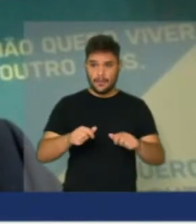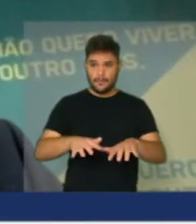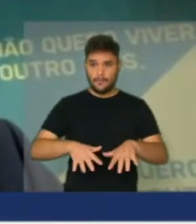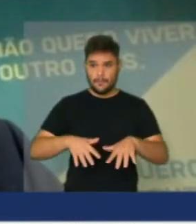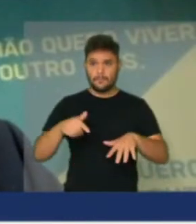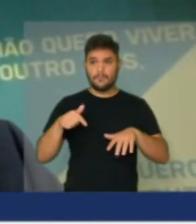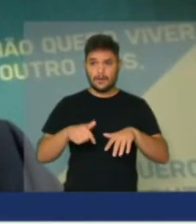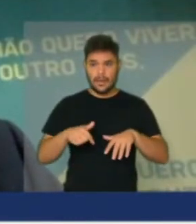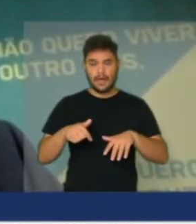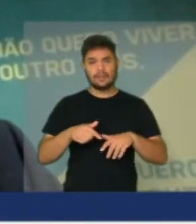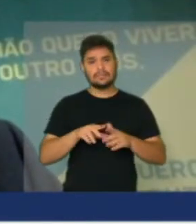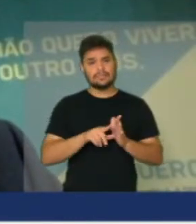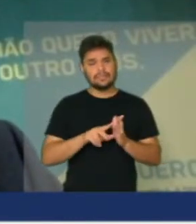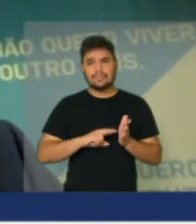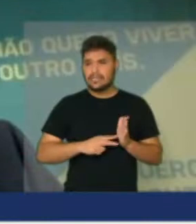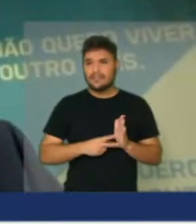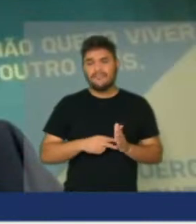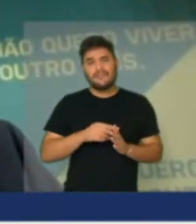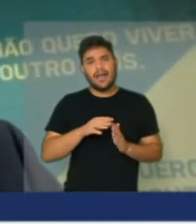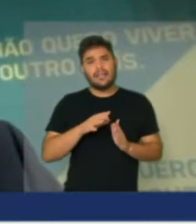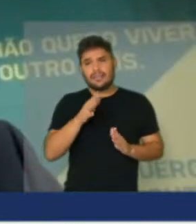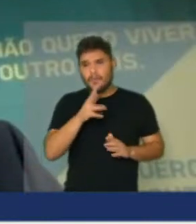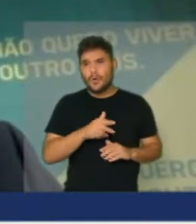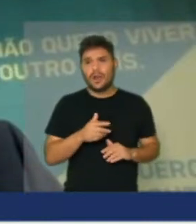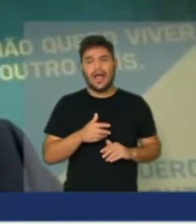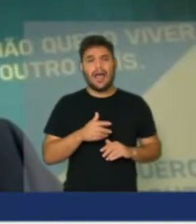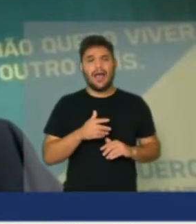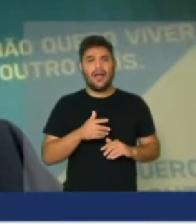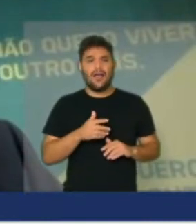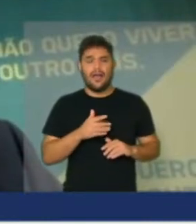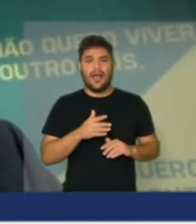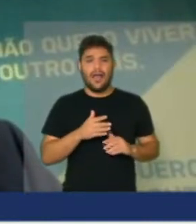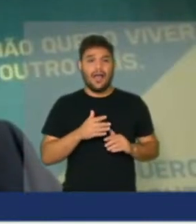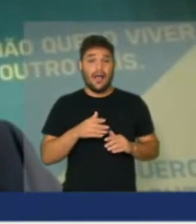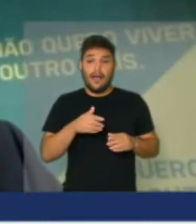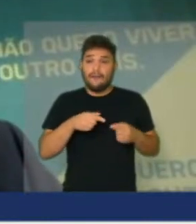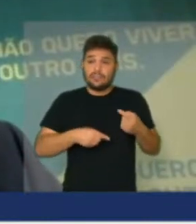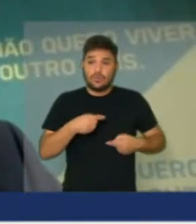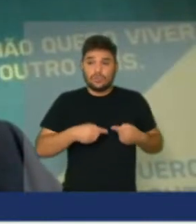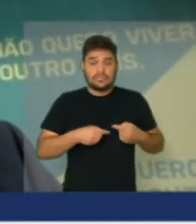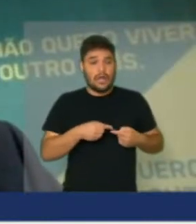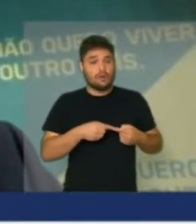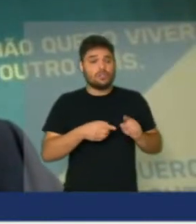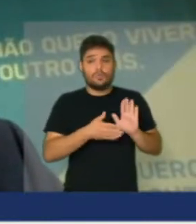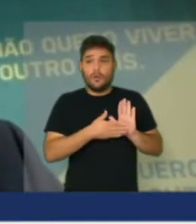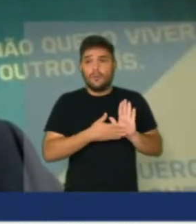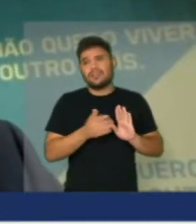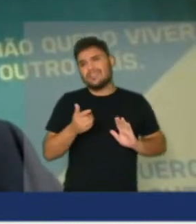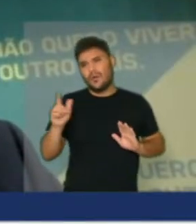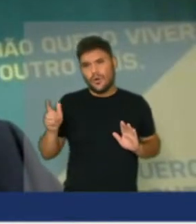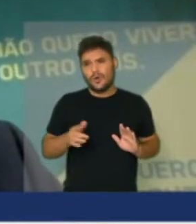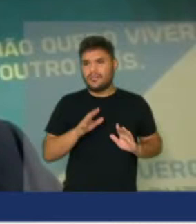PLENÁRIO ALÉM DE ATRASAR AS DISCUSSÕES DE OUTRAS REFORMAS IMPORTANTES QUE NÓS PRECISAMOS VOTAR HÁ MUITO TEMPO E QUE ESTÃO PARADAS COMO A PRÓPRIA REFORMA ADMINISTRATIVA QUE PODE VIR A QUALQUER MOMENTO AGORA... AO